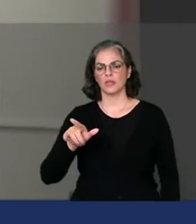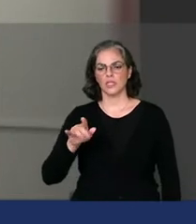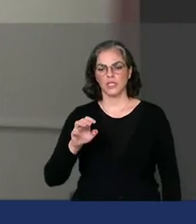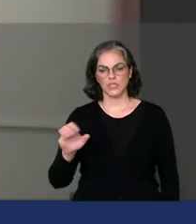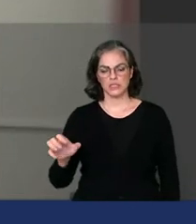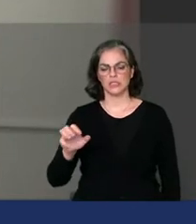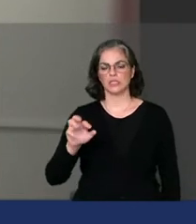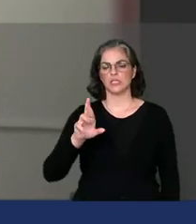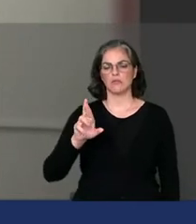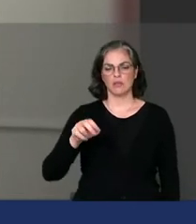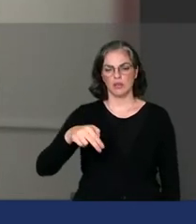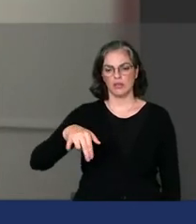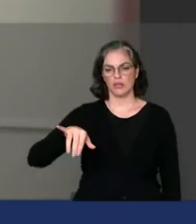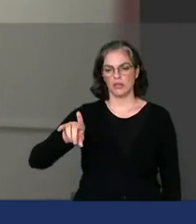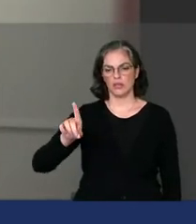DIRETOS, INDIRETOS. E DEPUTADO DO MEU PARTIDO. RENILDO